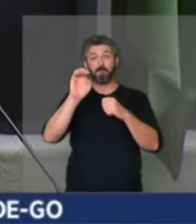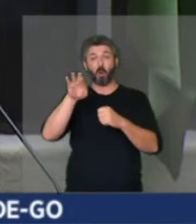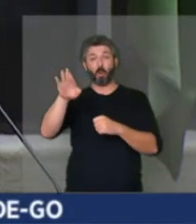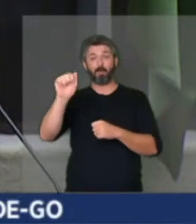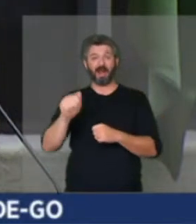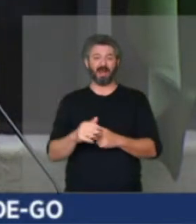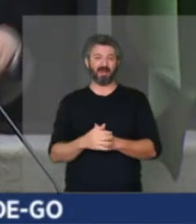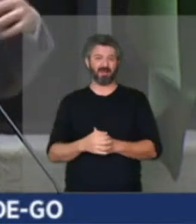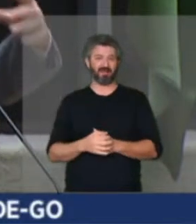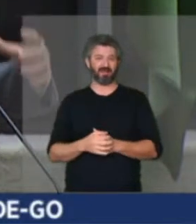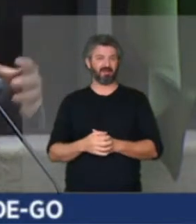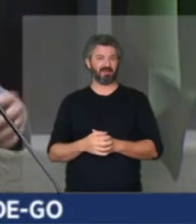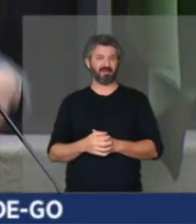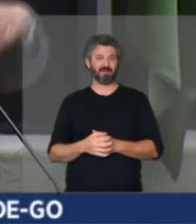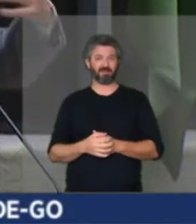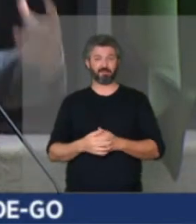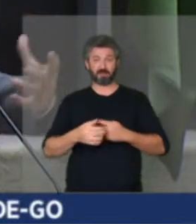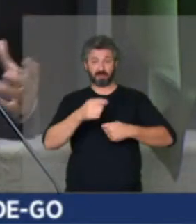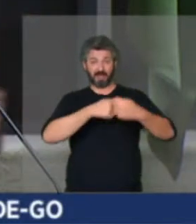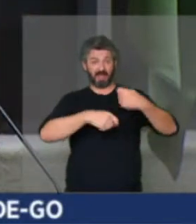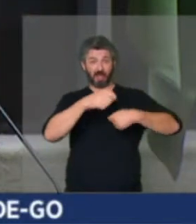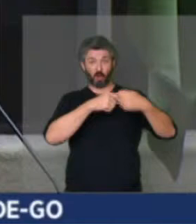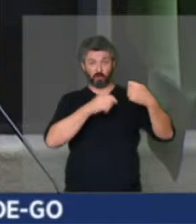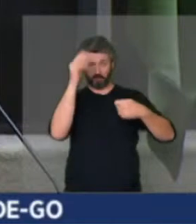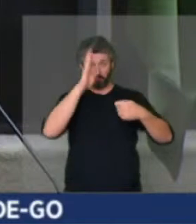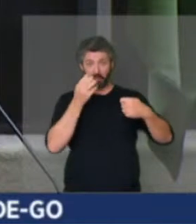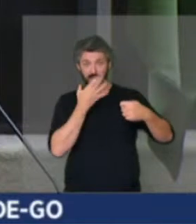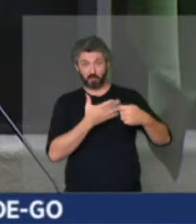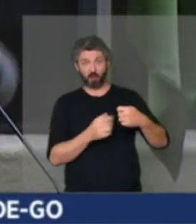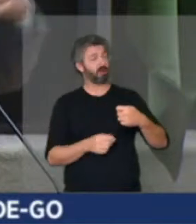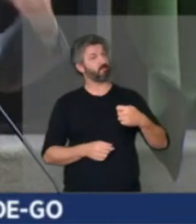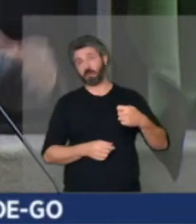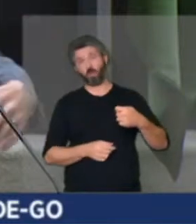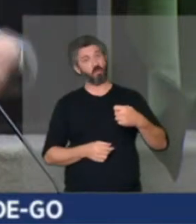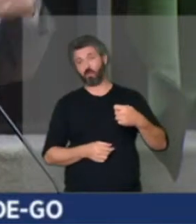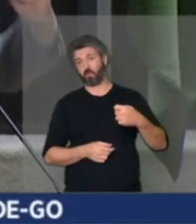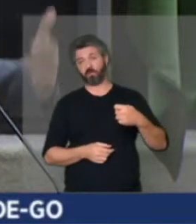JÁ NÃO VAI BEM, O PREÇO DA GASOLINA EM DÓ LAR... O PAÍS